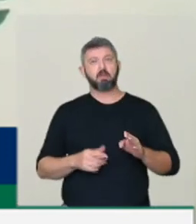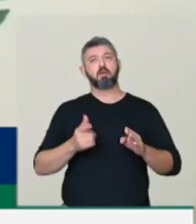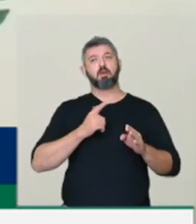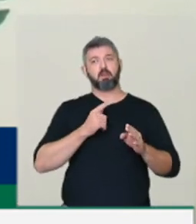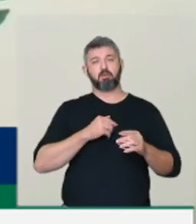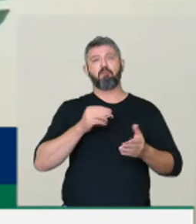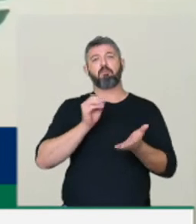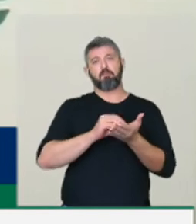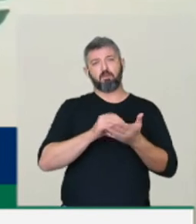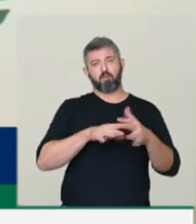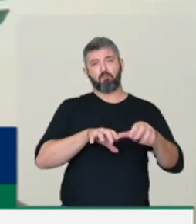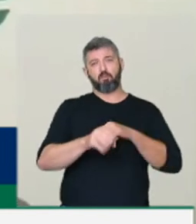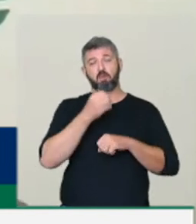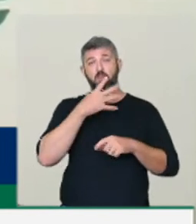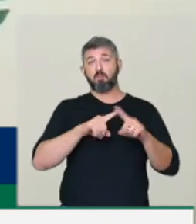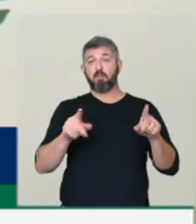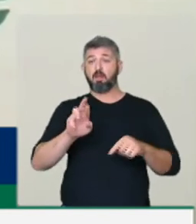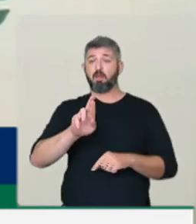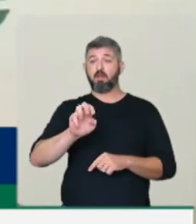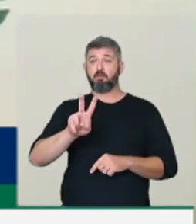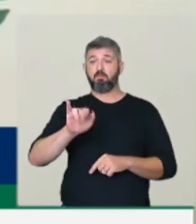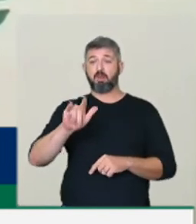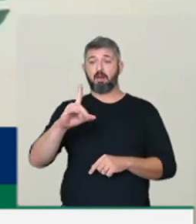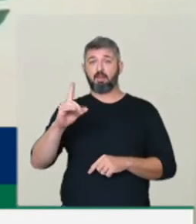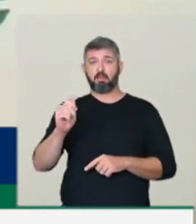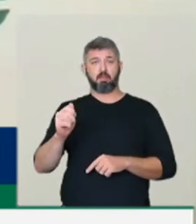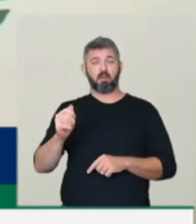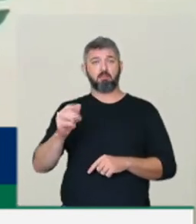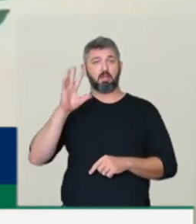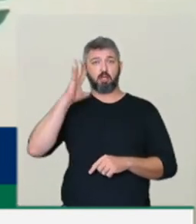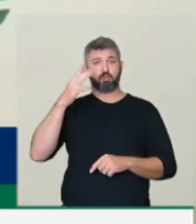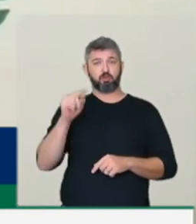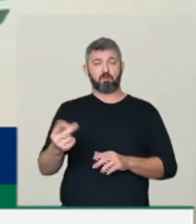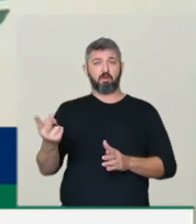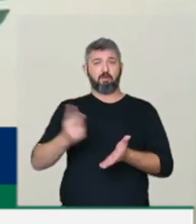DEFICIÊNCIAS NA FORMAÇÃO. MAS O REVALIDA RESOLVE ISSO. O ÚLTIMO REVALIDA NOSSO FOI EM